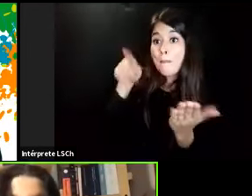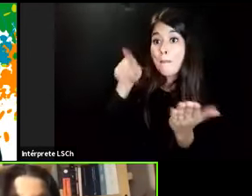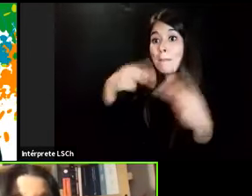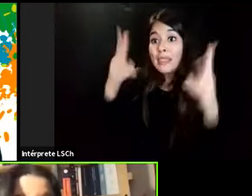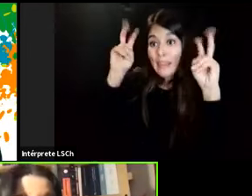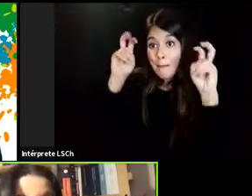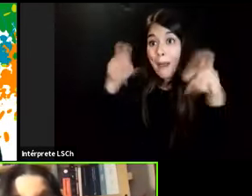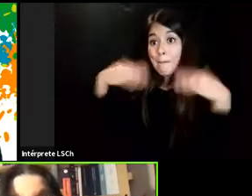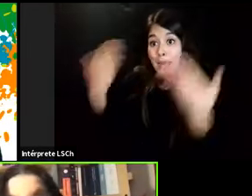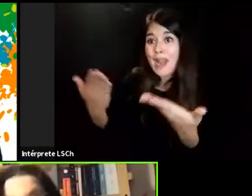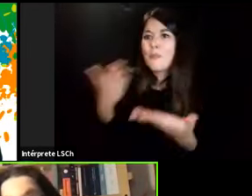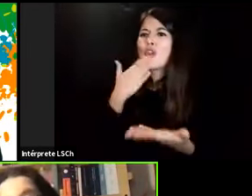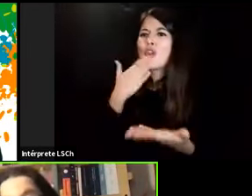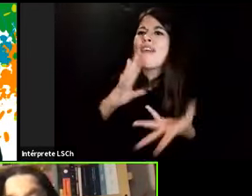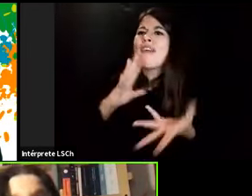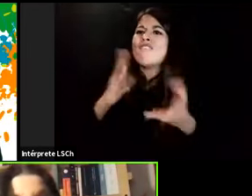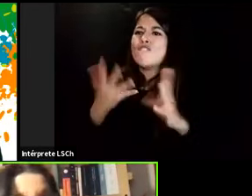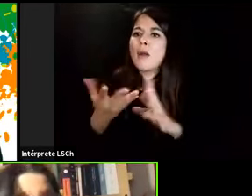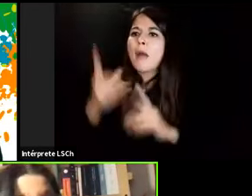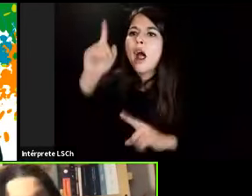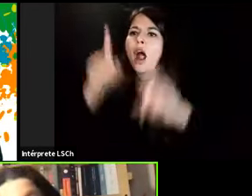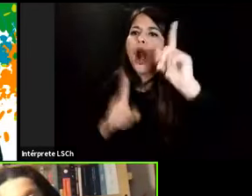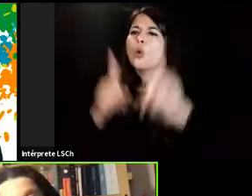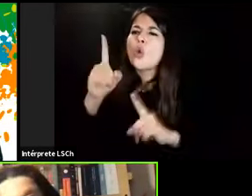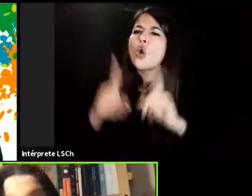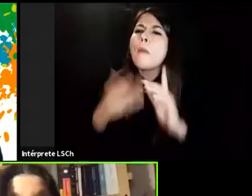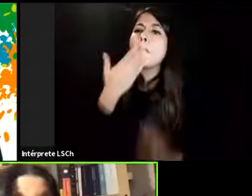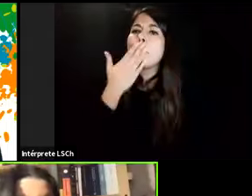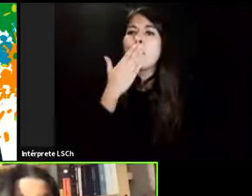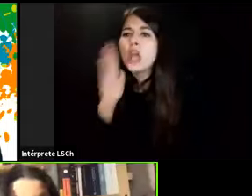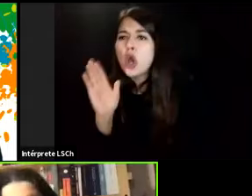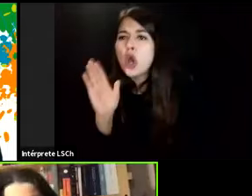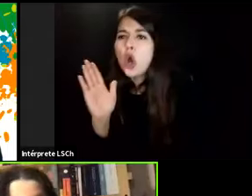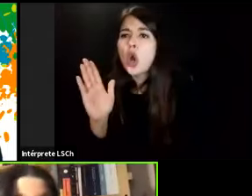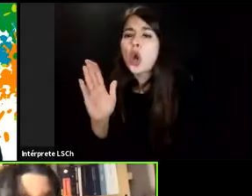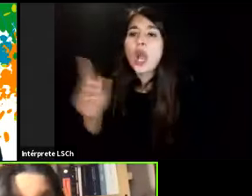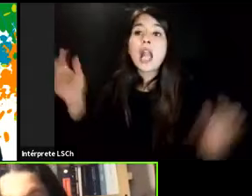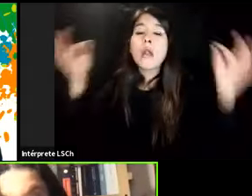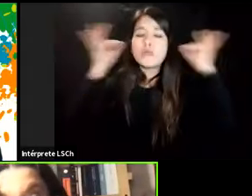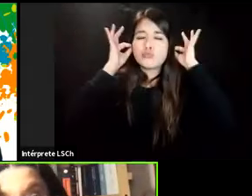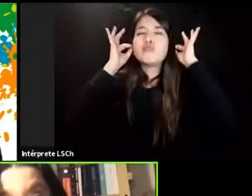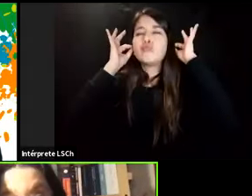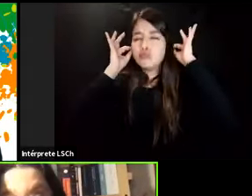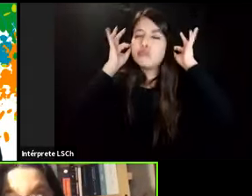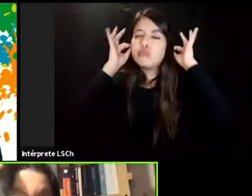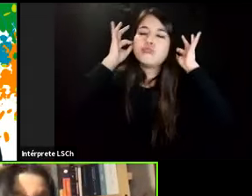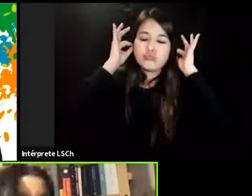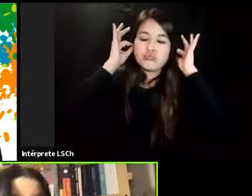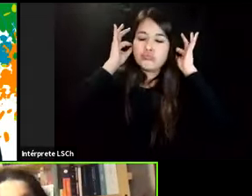tal vez para alguien le sale más más conveniente leer con los oídos leer en el libro electrónico porque se está